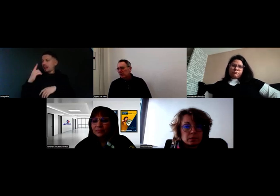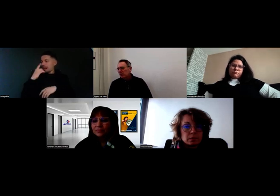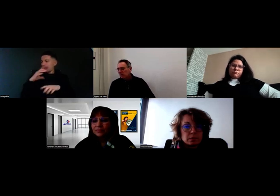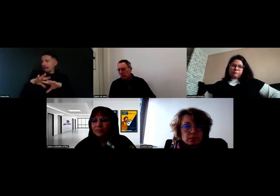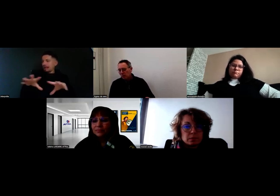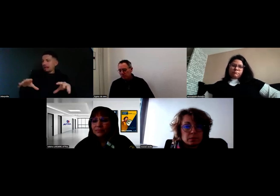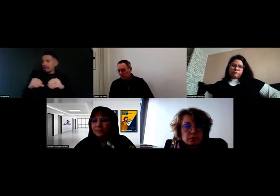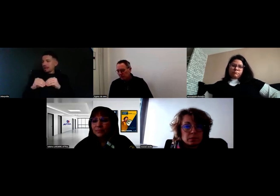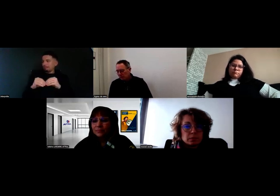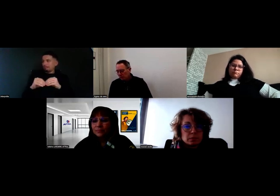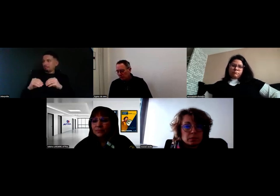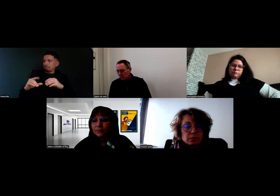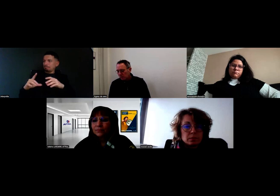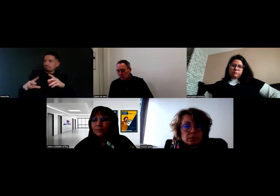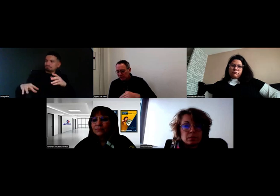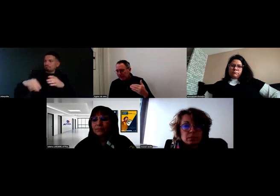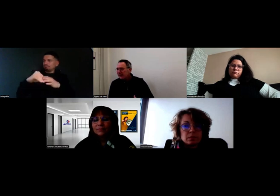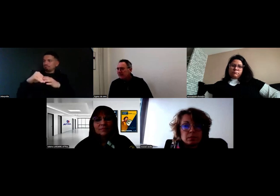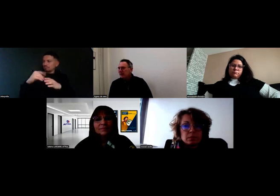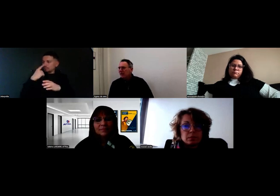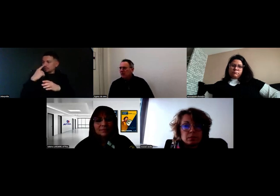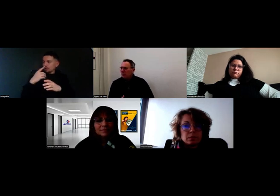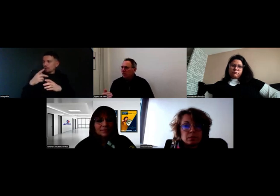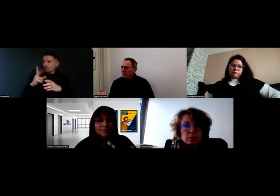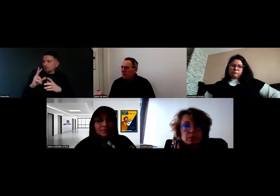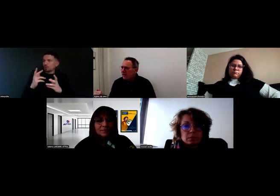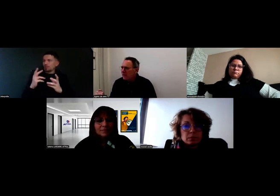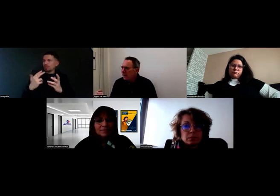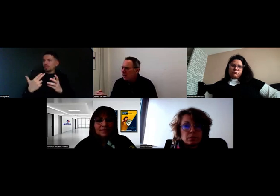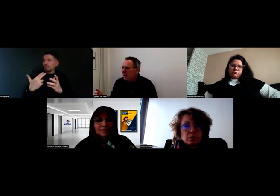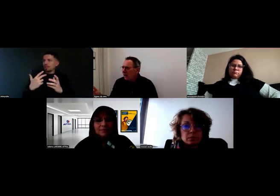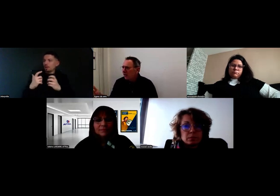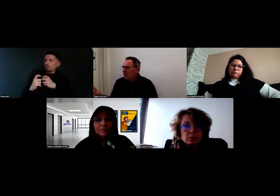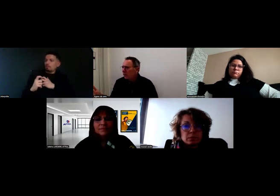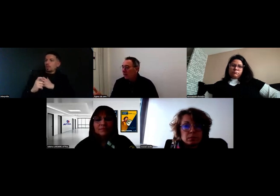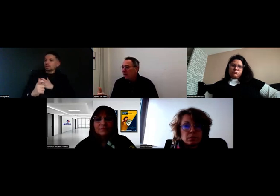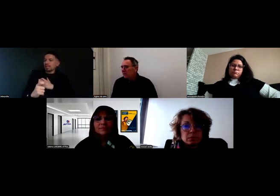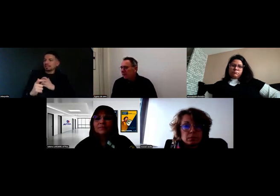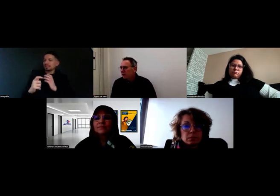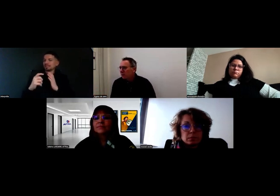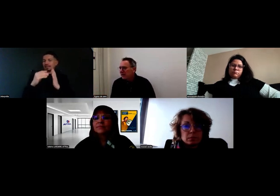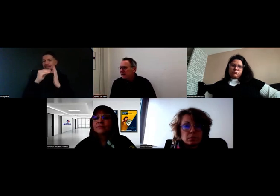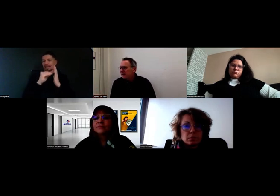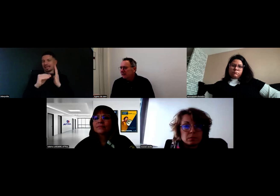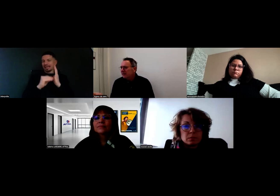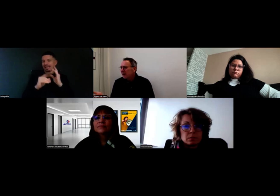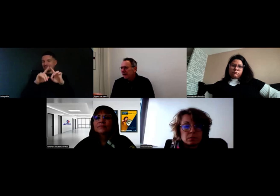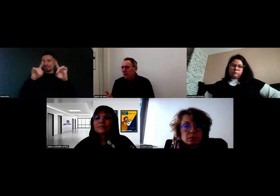d'améliorer la qualité de vos process écrits, parce que pour Will c'était nécessaire,